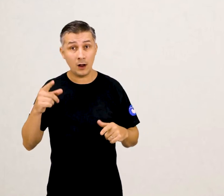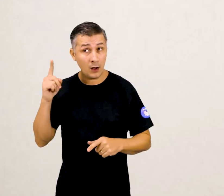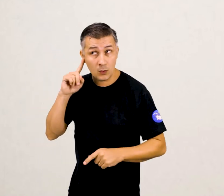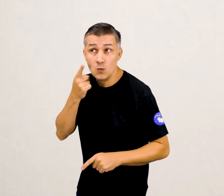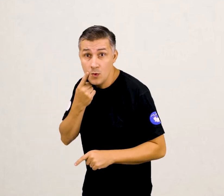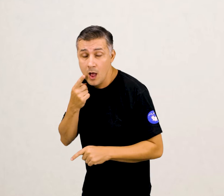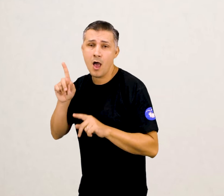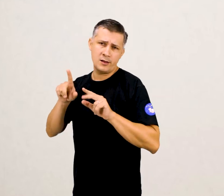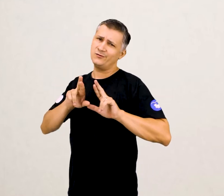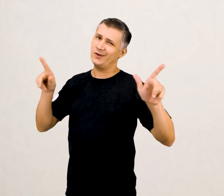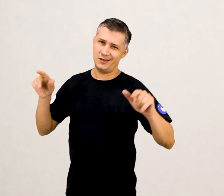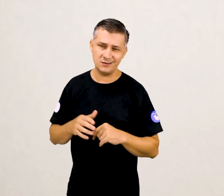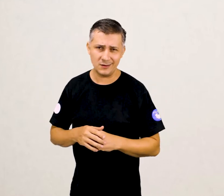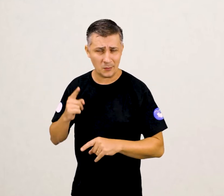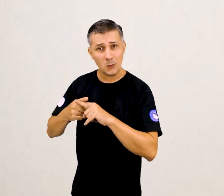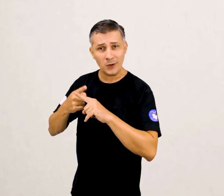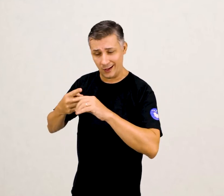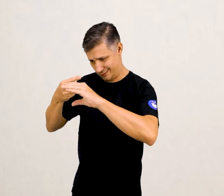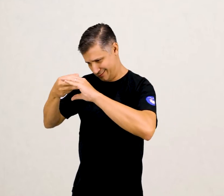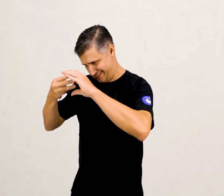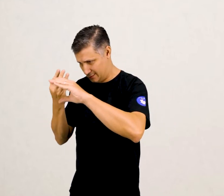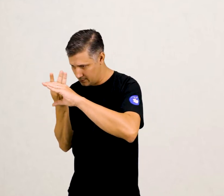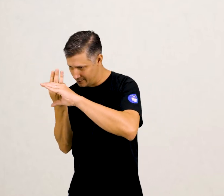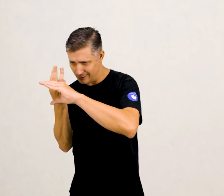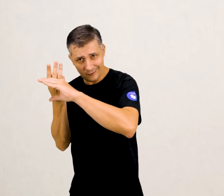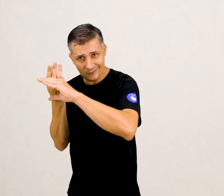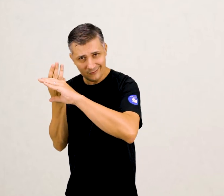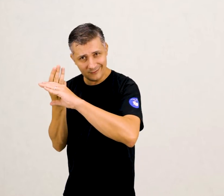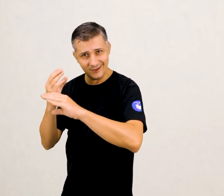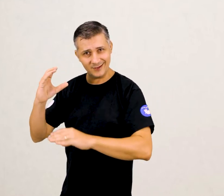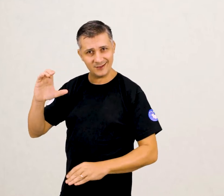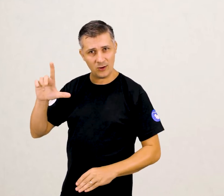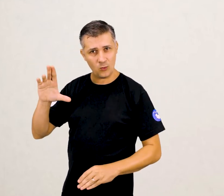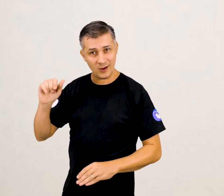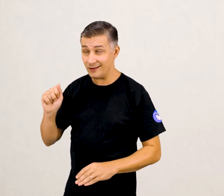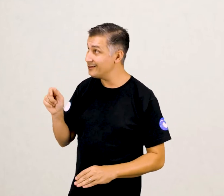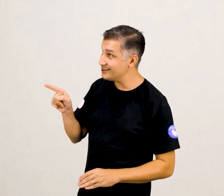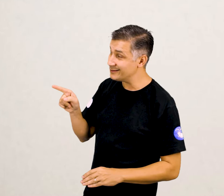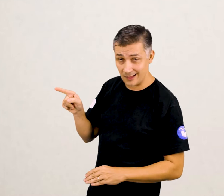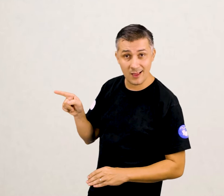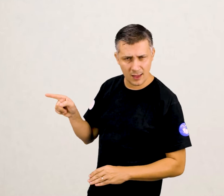Isso acontece porque no caso das células ciliadas não existe a necessidade de reprogramar